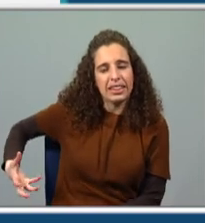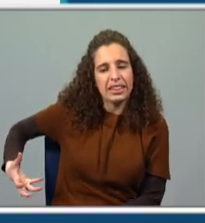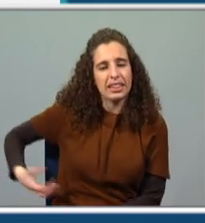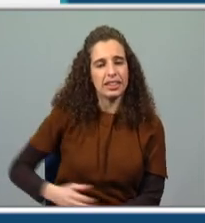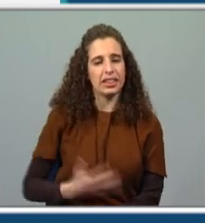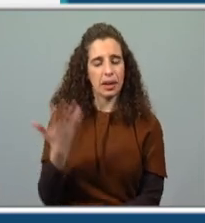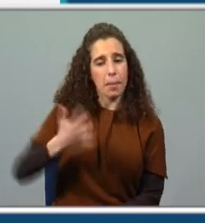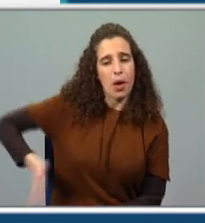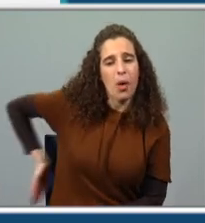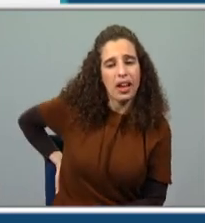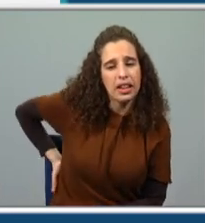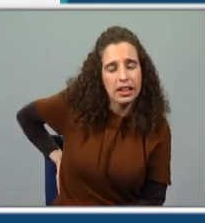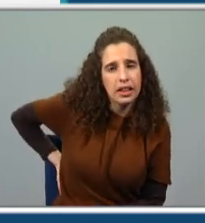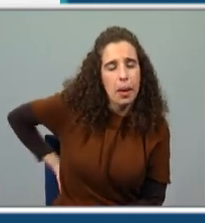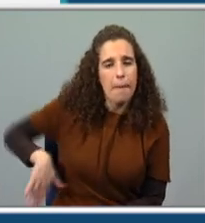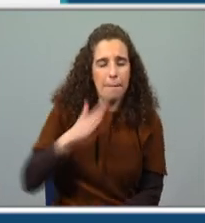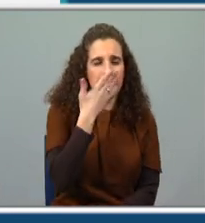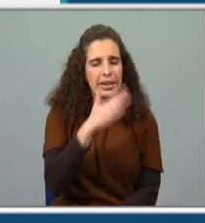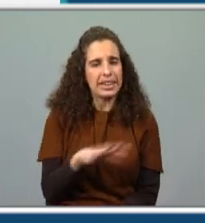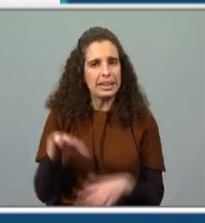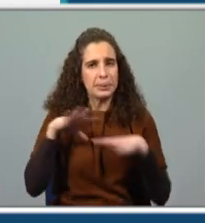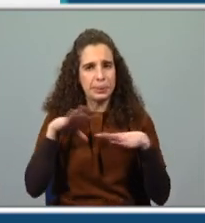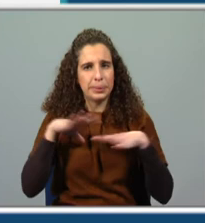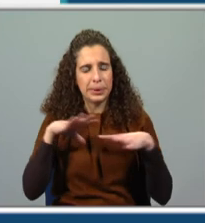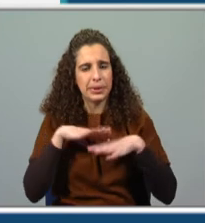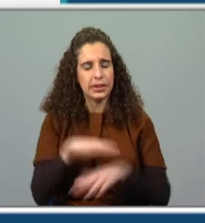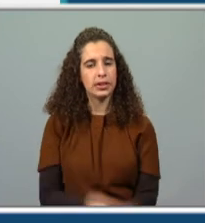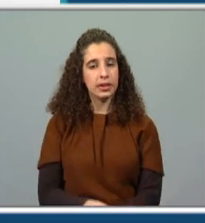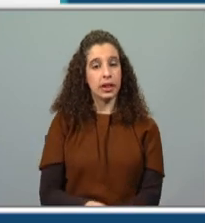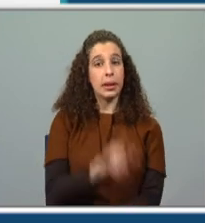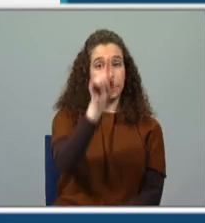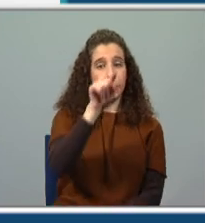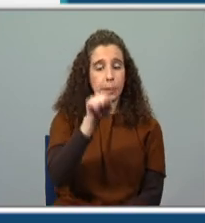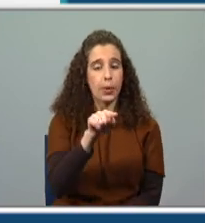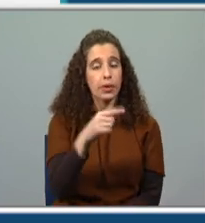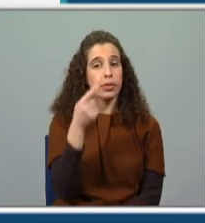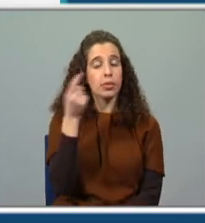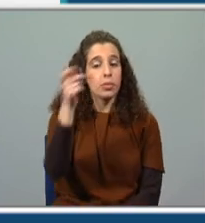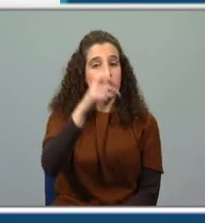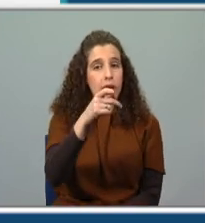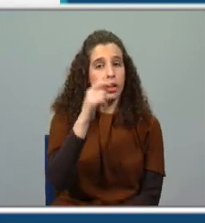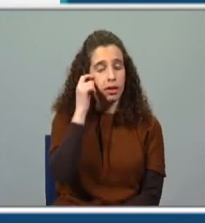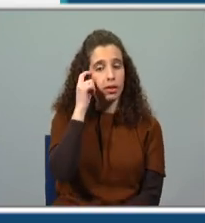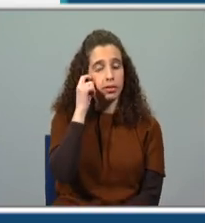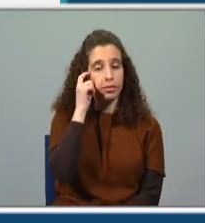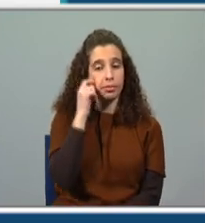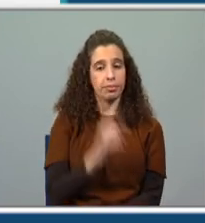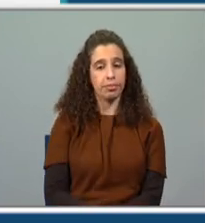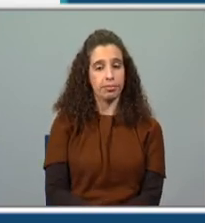mãozita nas costas parece que está ali aflito e as interjeições que te 背面的小手看起來就在那裡受苦和你的感嘆 apresento são 我現在是